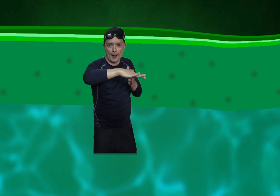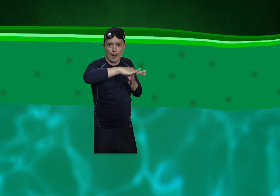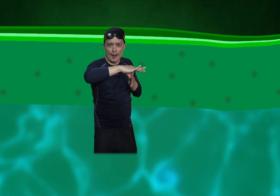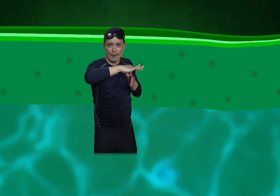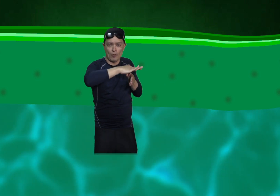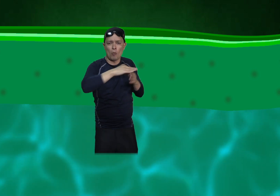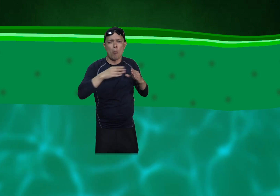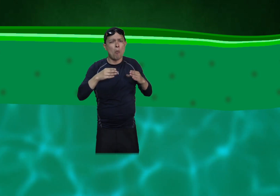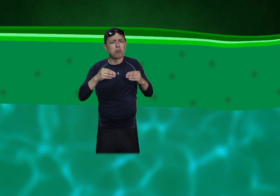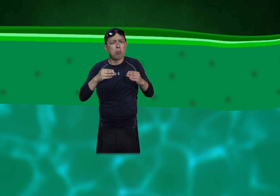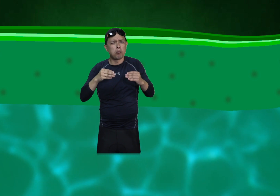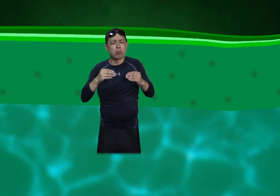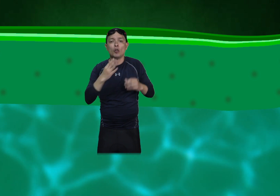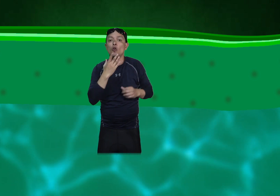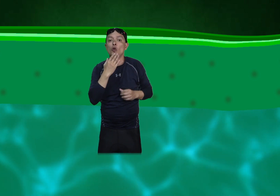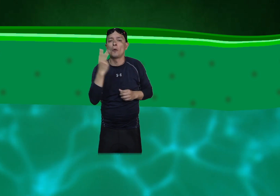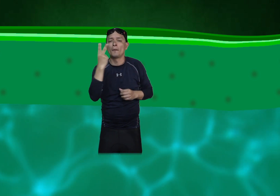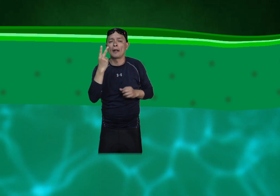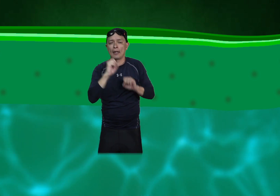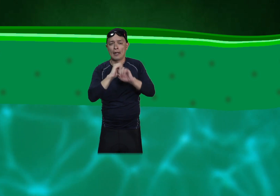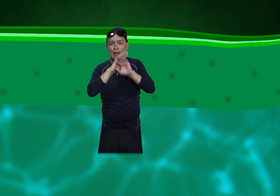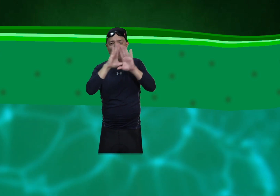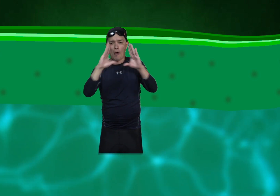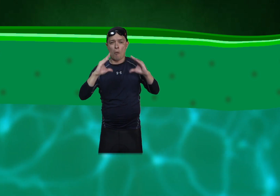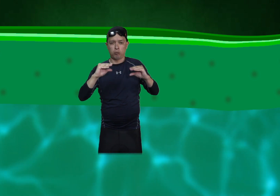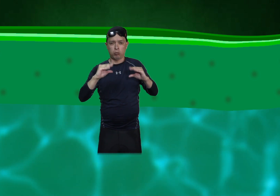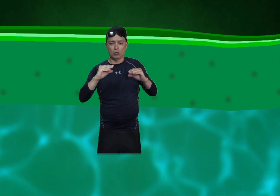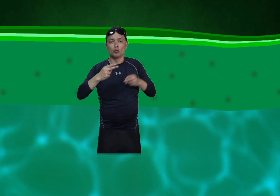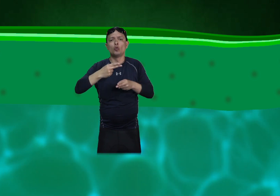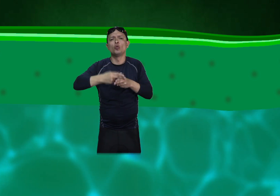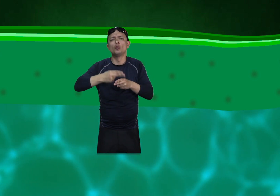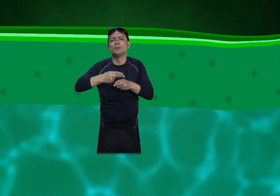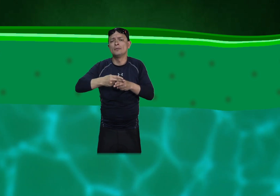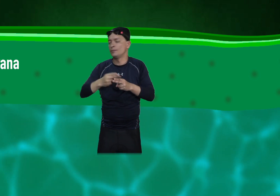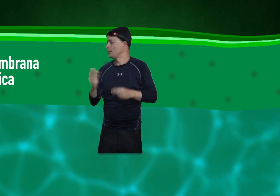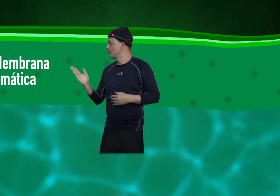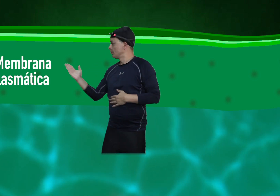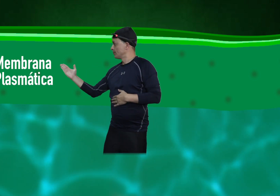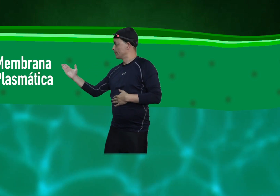Es algo pegajosa y es de color verde claro, se llama así: